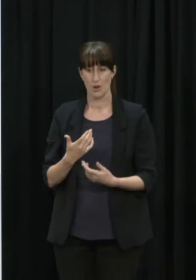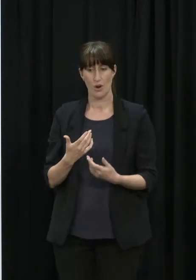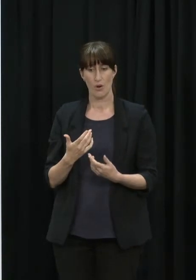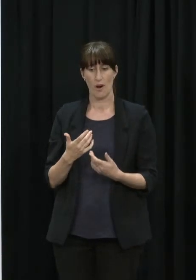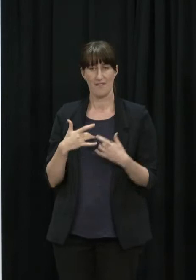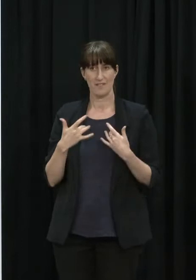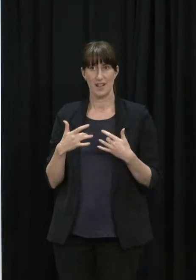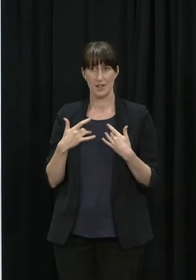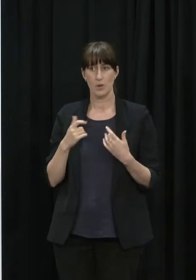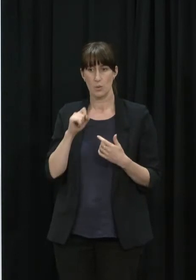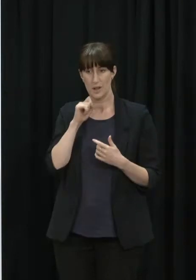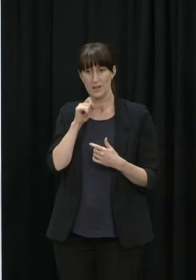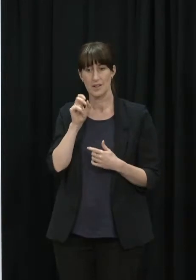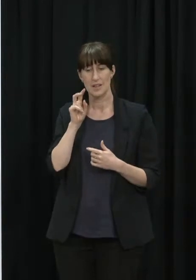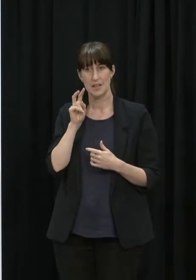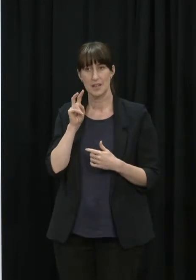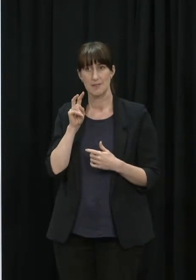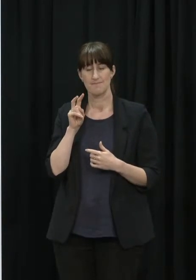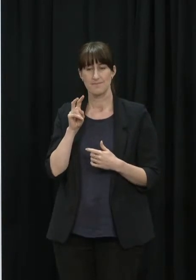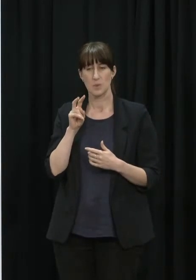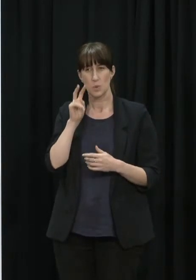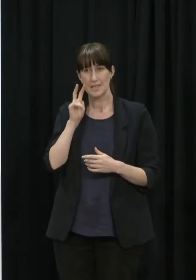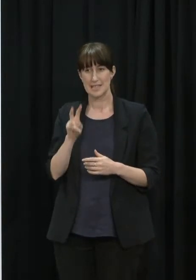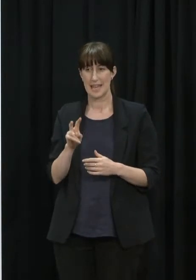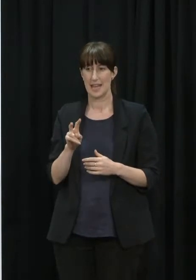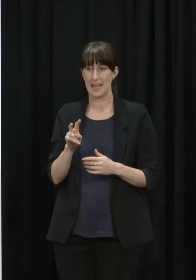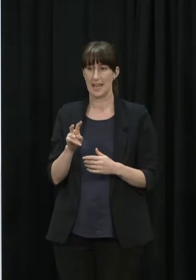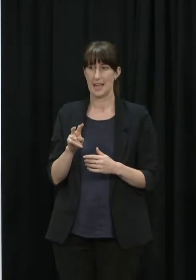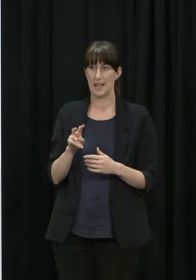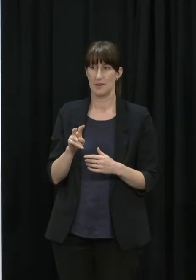o nga tangata o Aotearoa kua whai mana inaianei he horopeta tuatahi me te tata ki te 91%